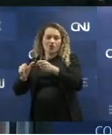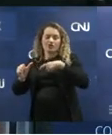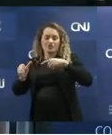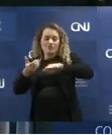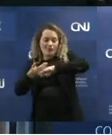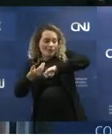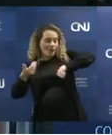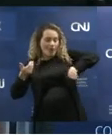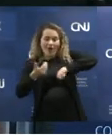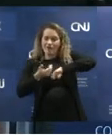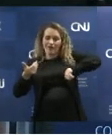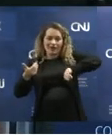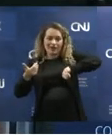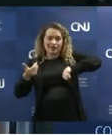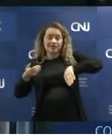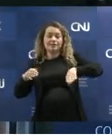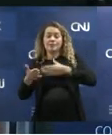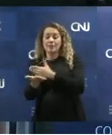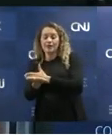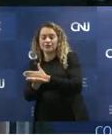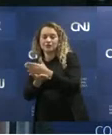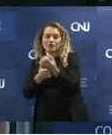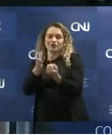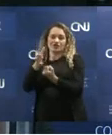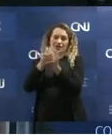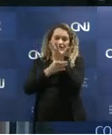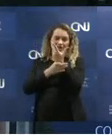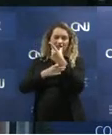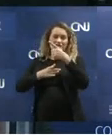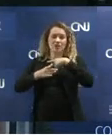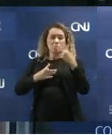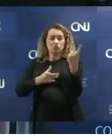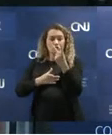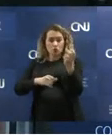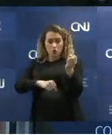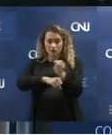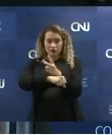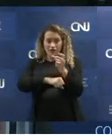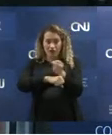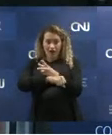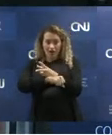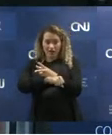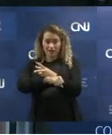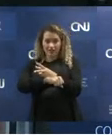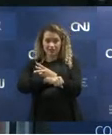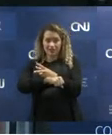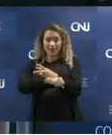em decorrência da criação de duas vagas. Elas precisam não ser destinadas